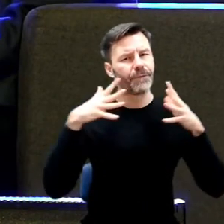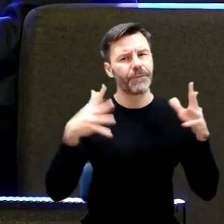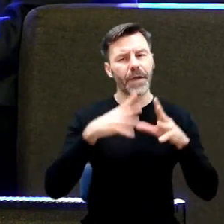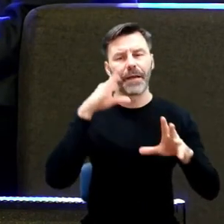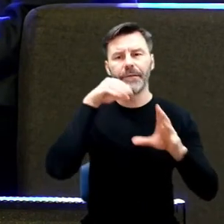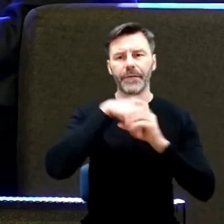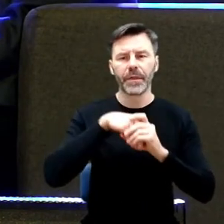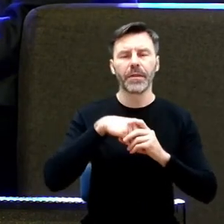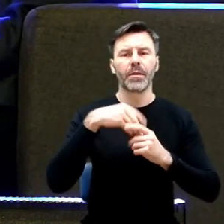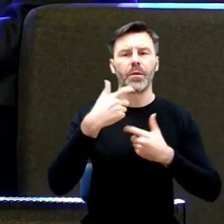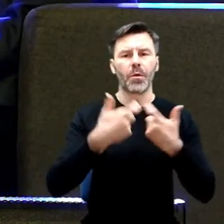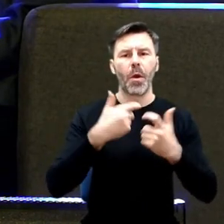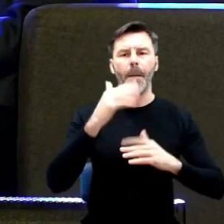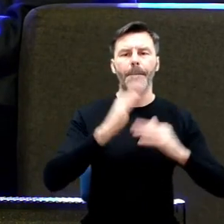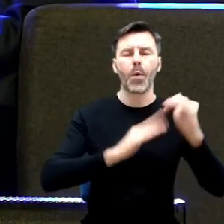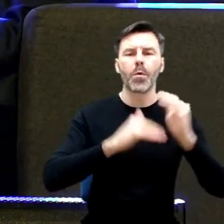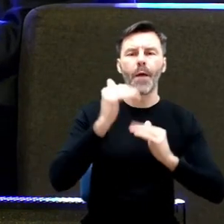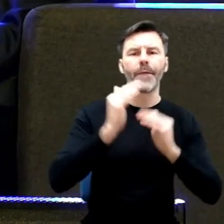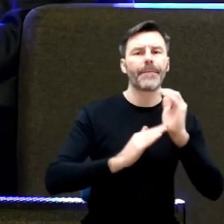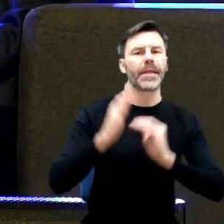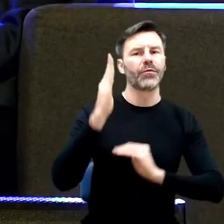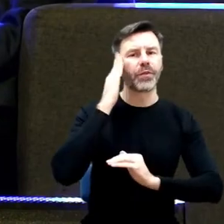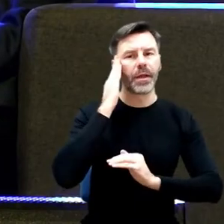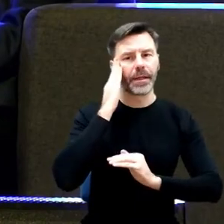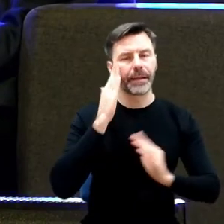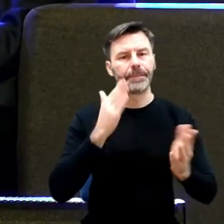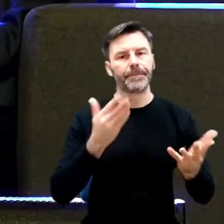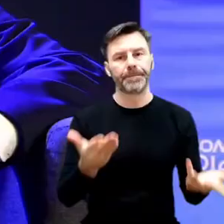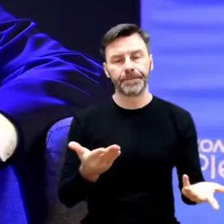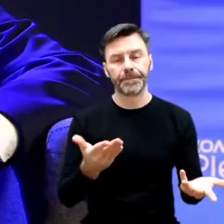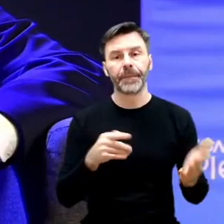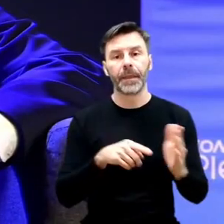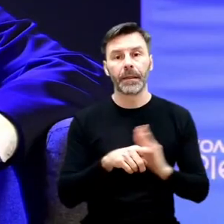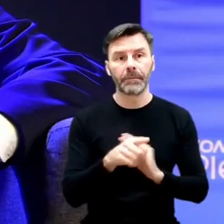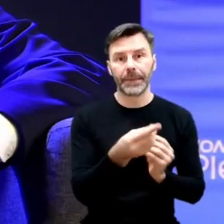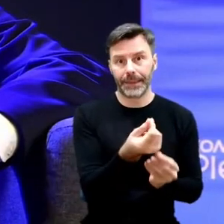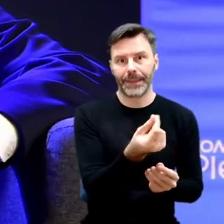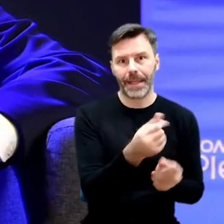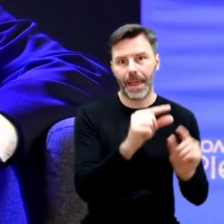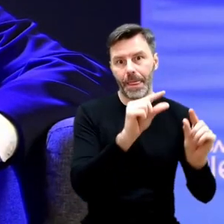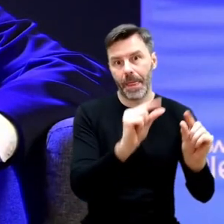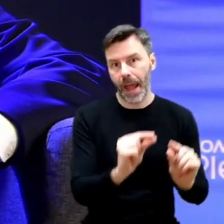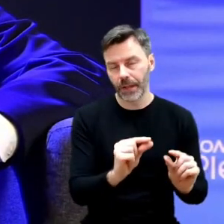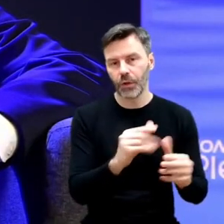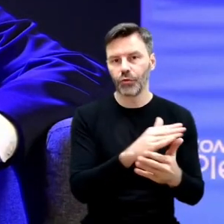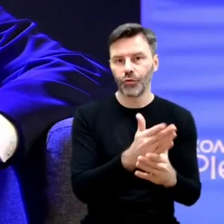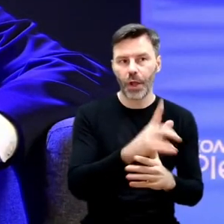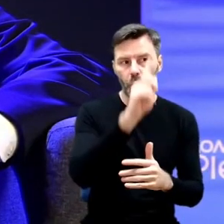zarówno przystępne cenowo dla średniozamożnej części społeczeństwa,